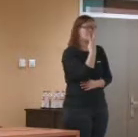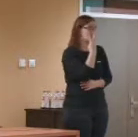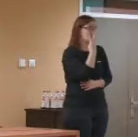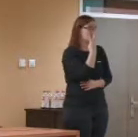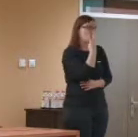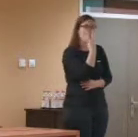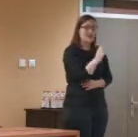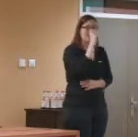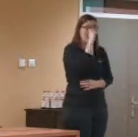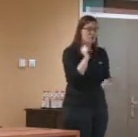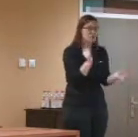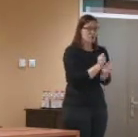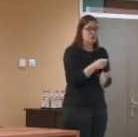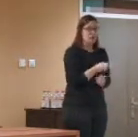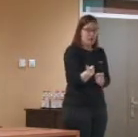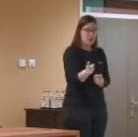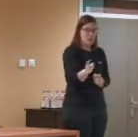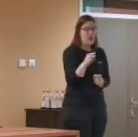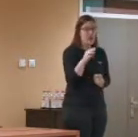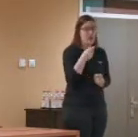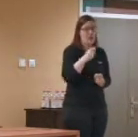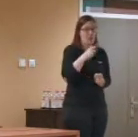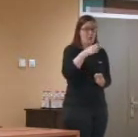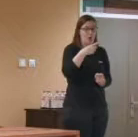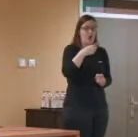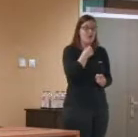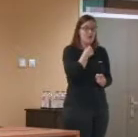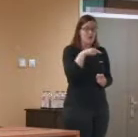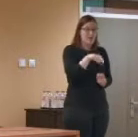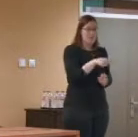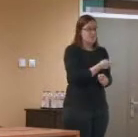de Orange Market y director general de RTVV, un miembro de la